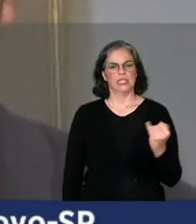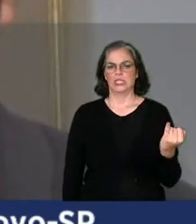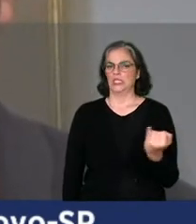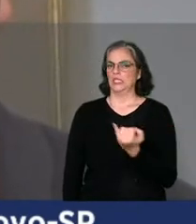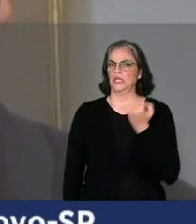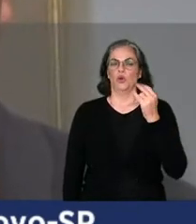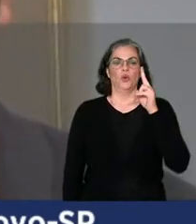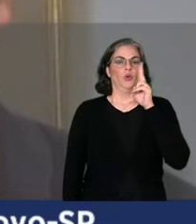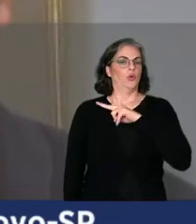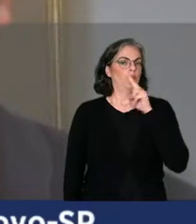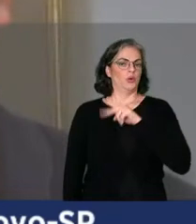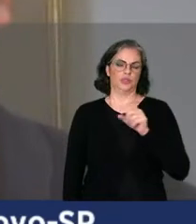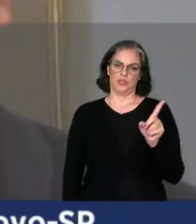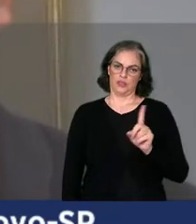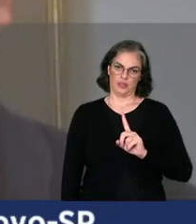NÃO VEMOS COMO PRIORIDADE E TAMBÉM NÃO VEMOS QUALQUER